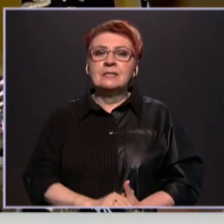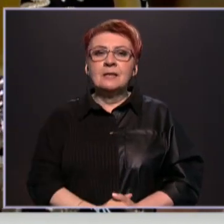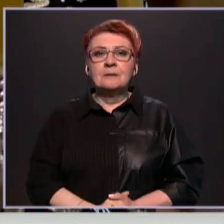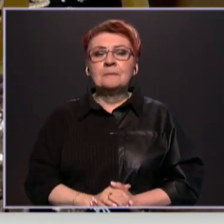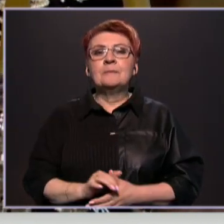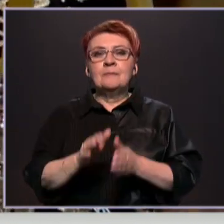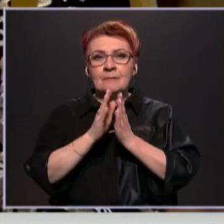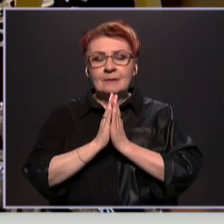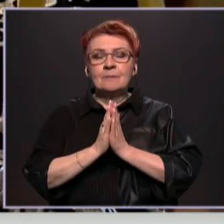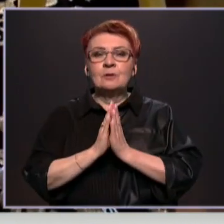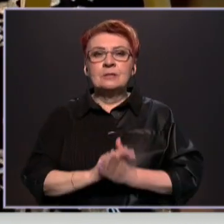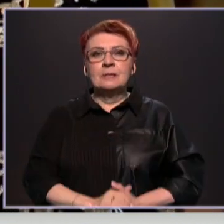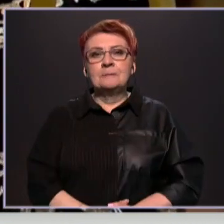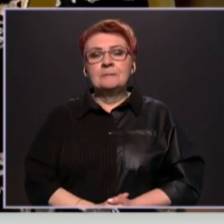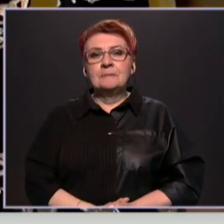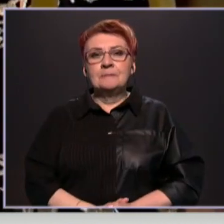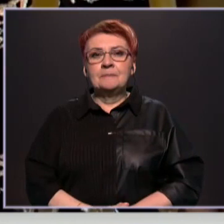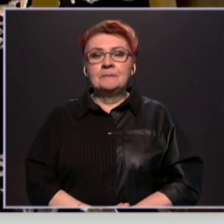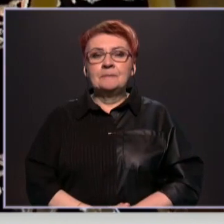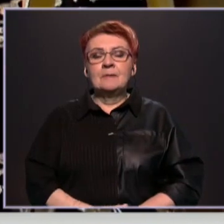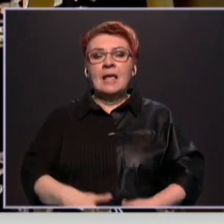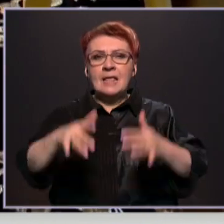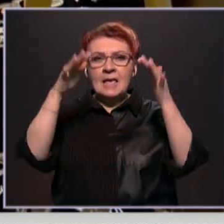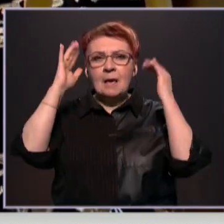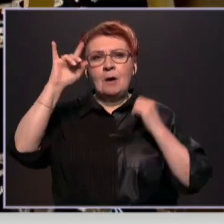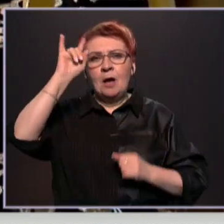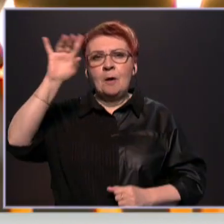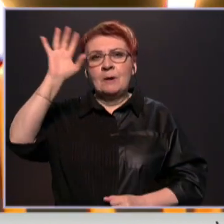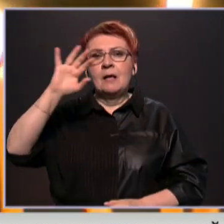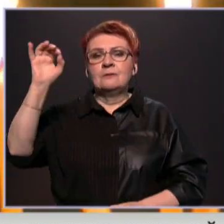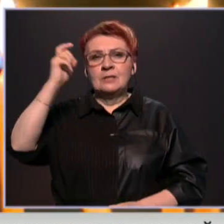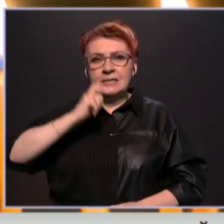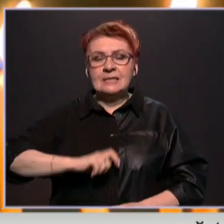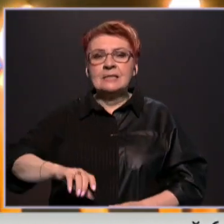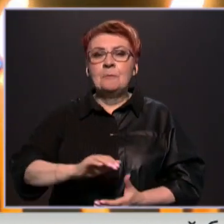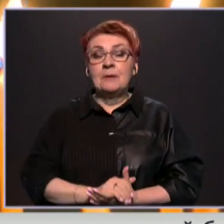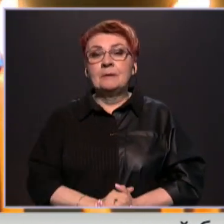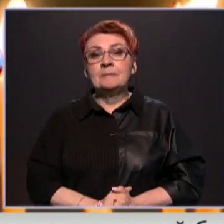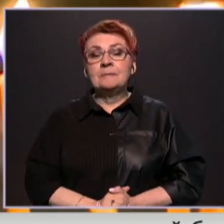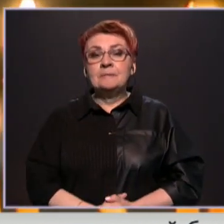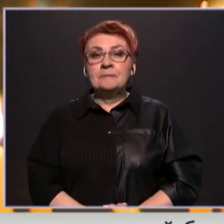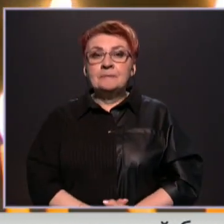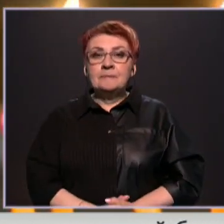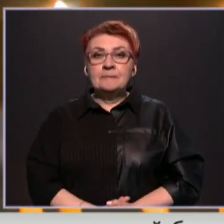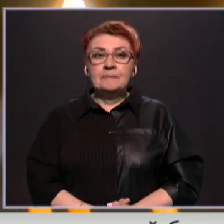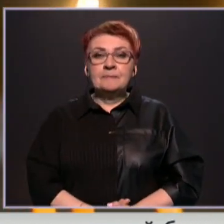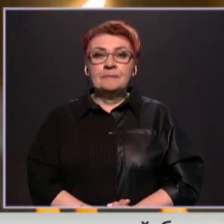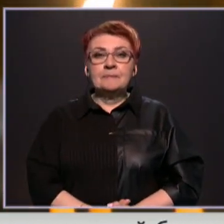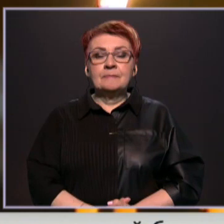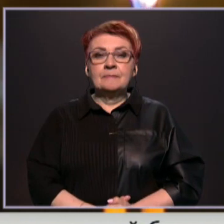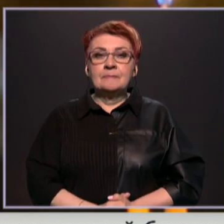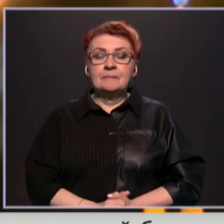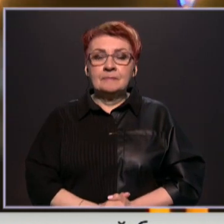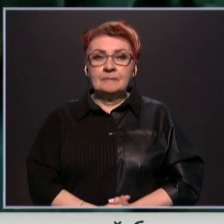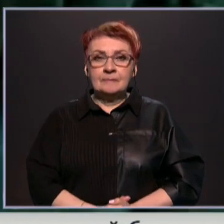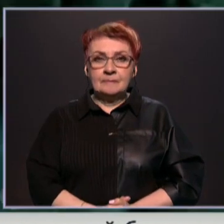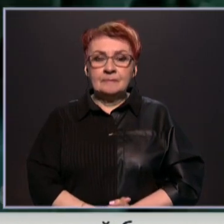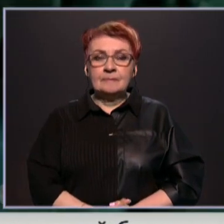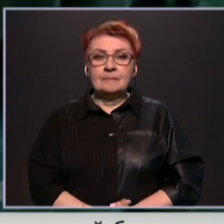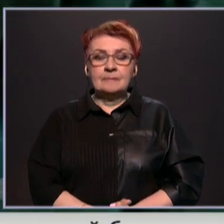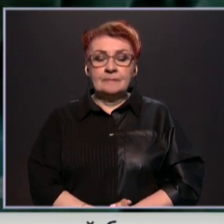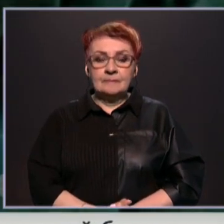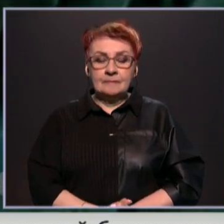прославися о нем и Бог прославит его в себе иами прославит его чадо ещё с вами мало есть взыщите